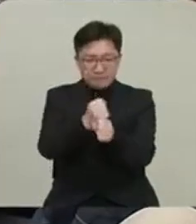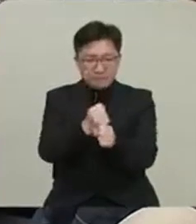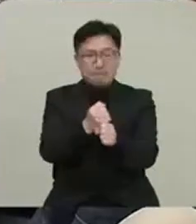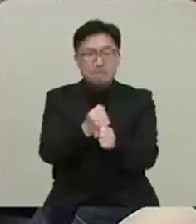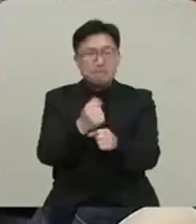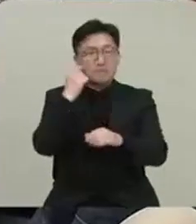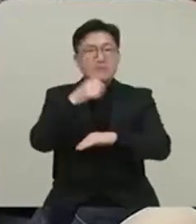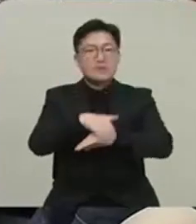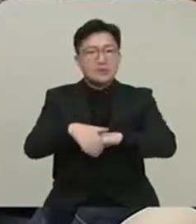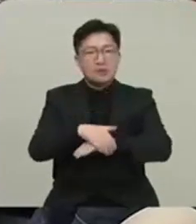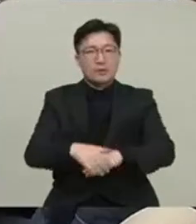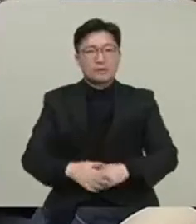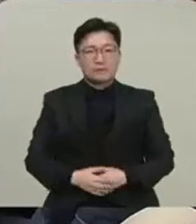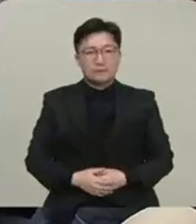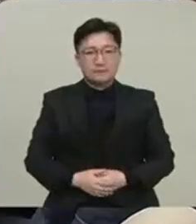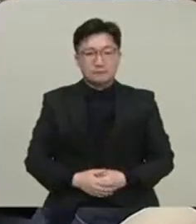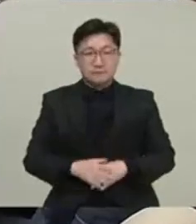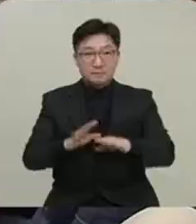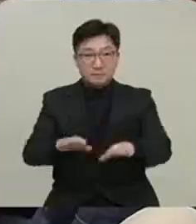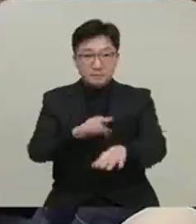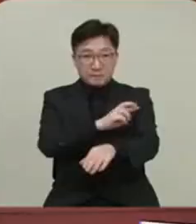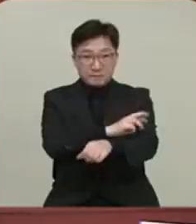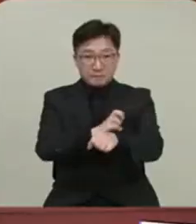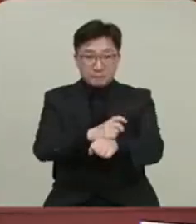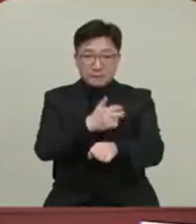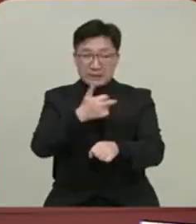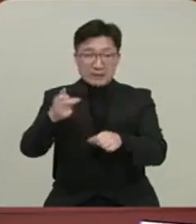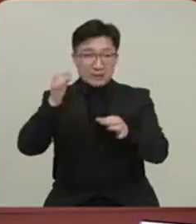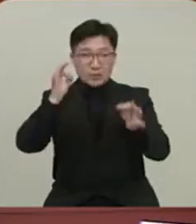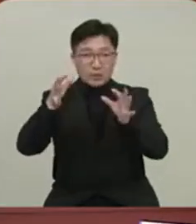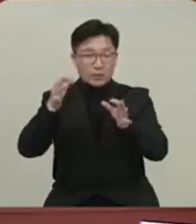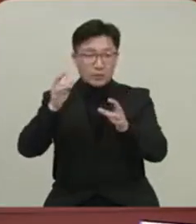근래 탄력이 붙은 새만금 기업유치 에 차질이 생기지 않겠냐는 물음